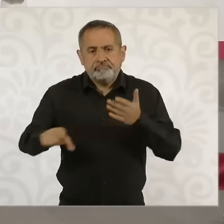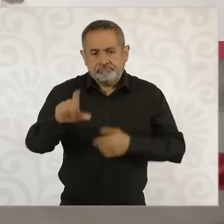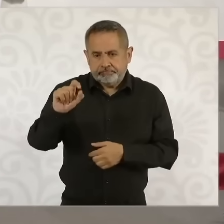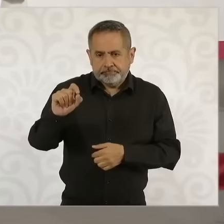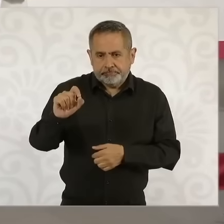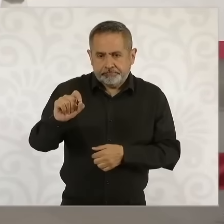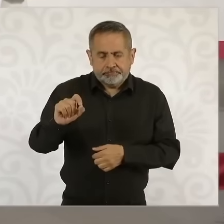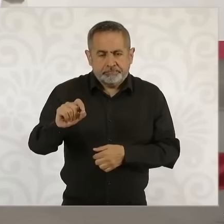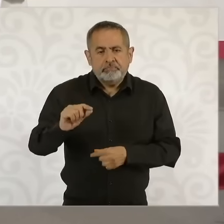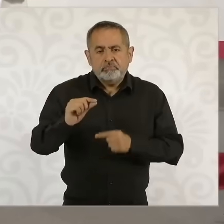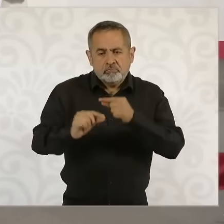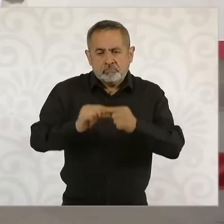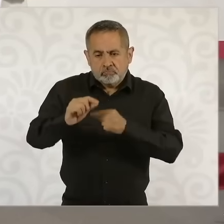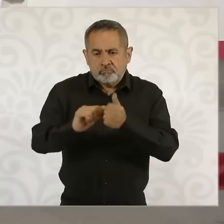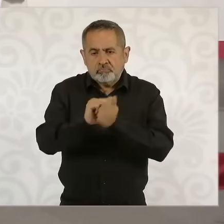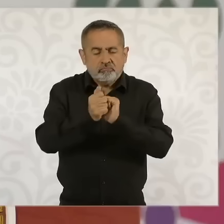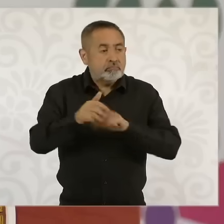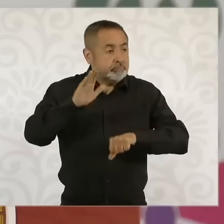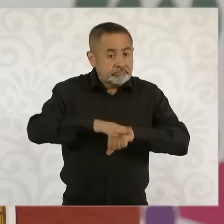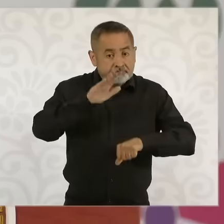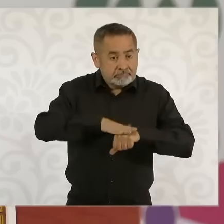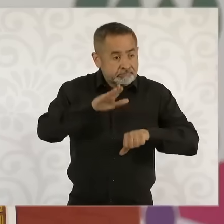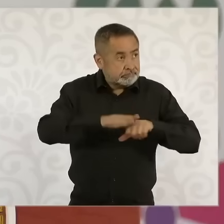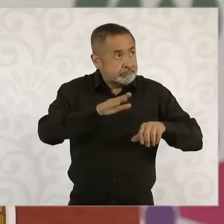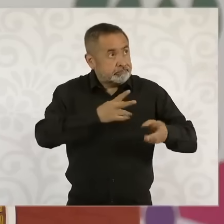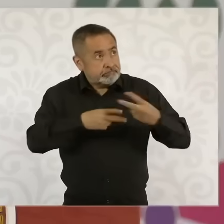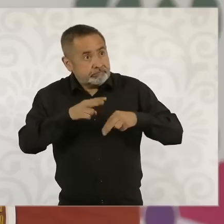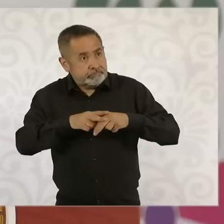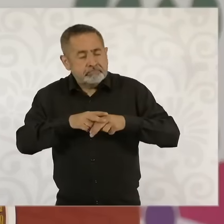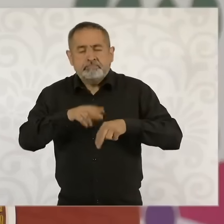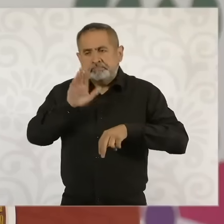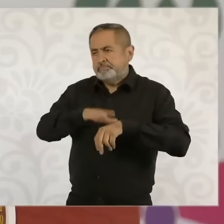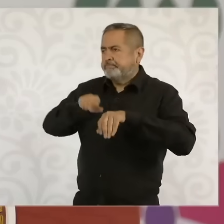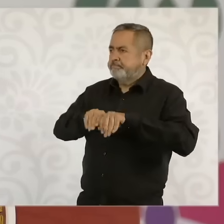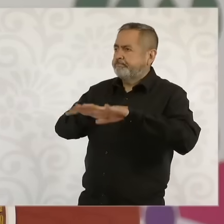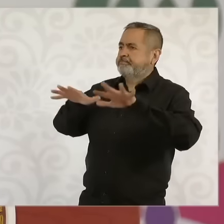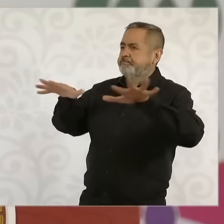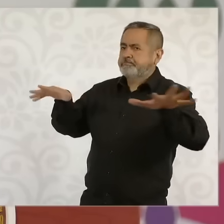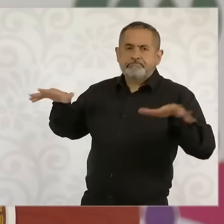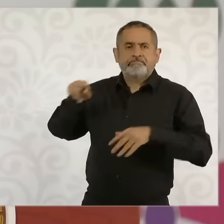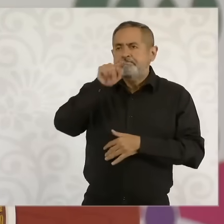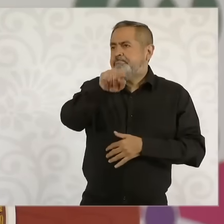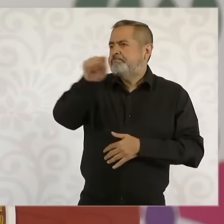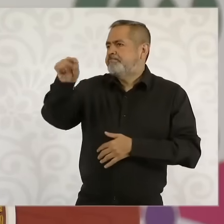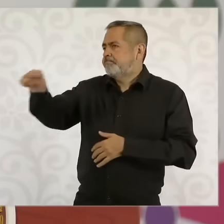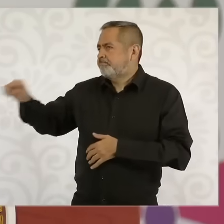vaya teniendo pues más flota mexicana, pues va a poder ir diversificando sus orígenes y destinos.